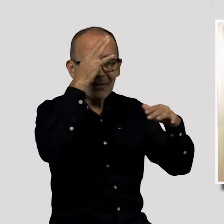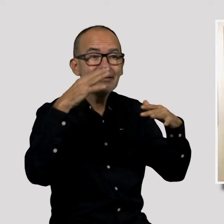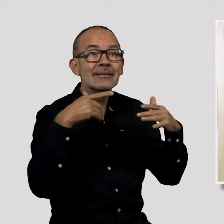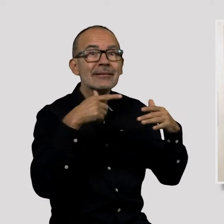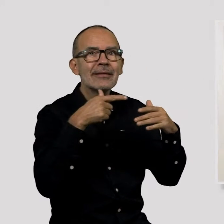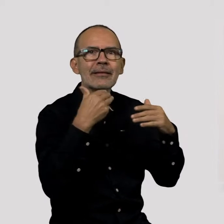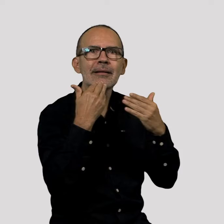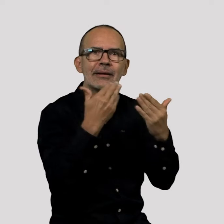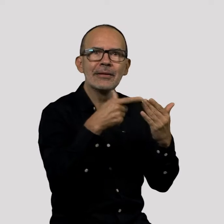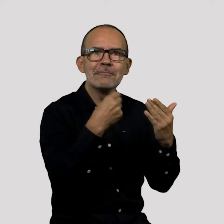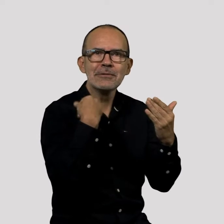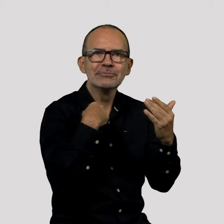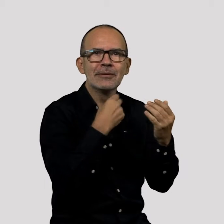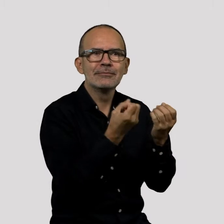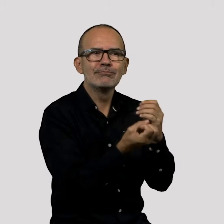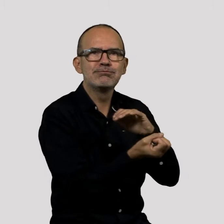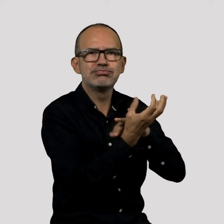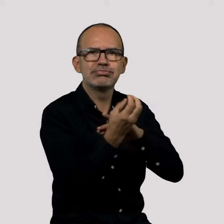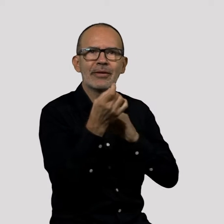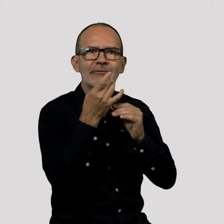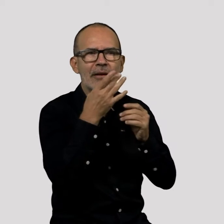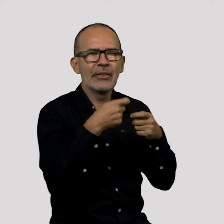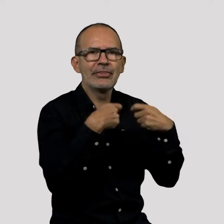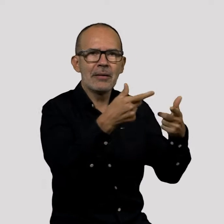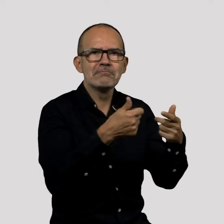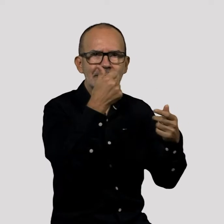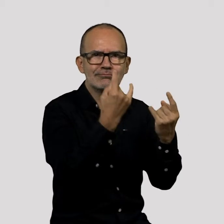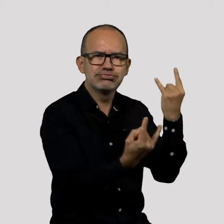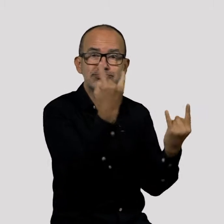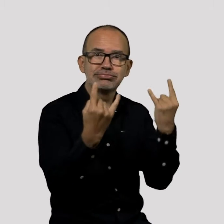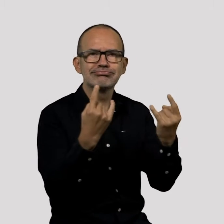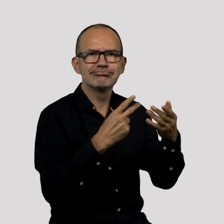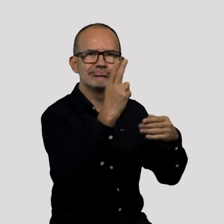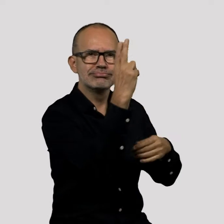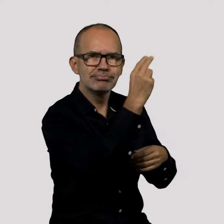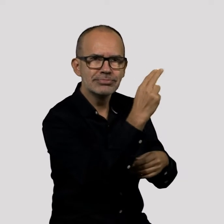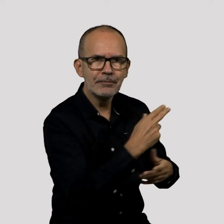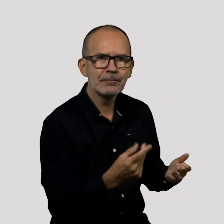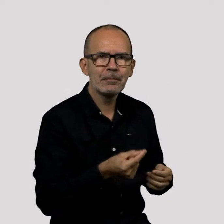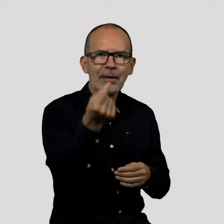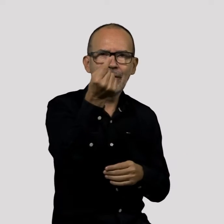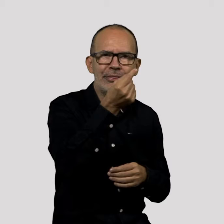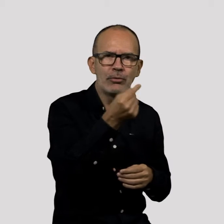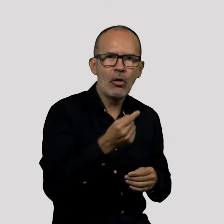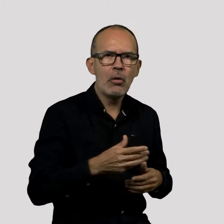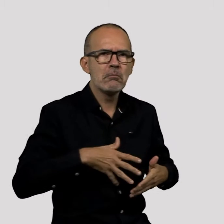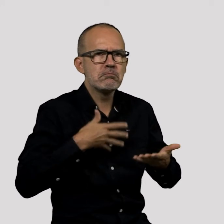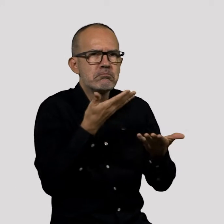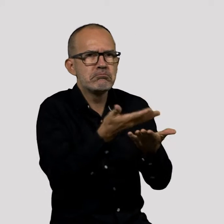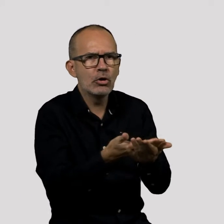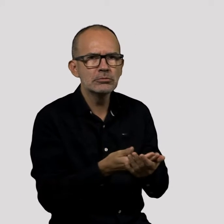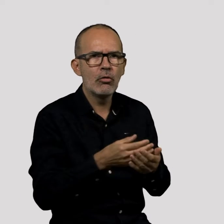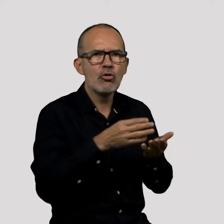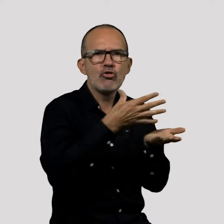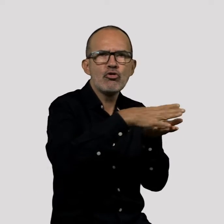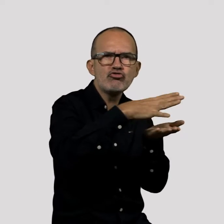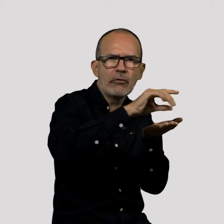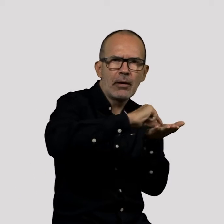De les seves estades estiuenques en donen compte algunes pintures, dibuixos, poemes i novel·les;